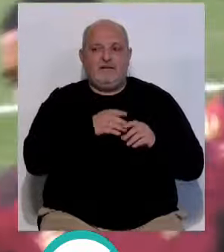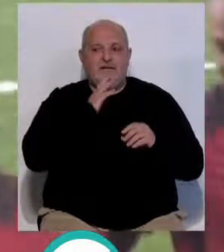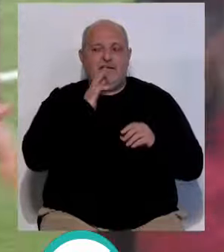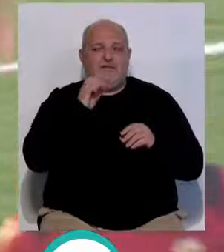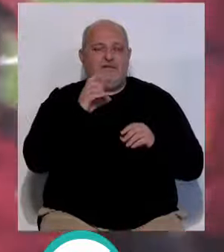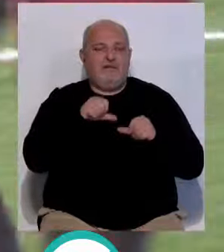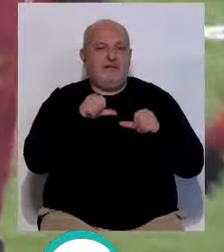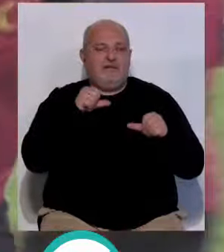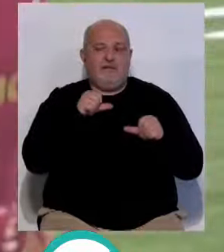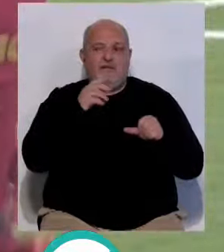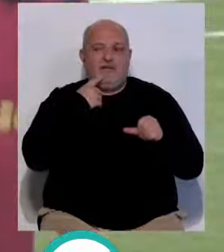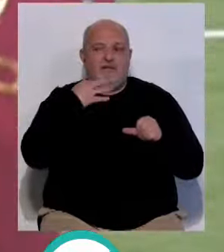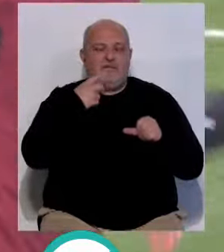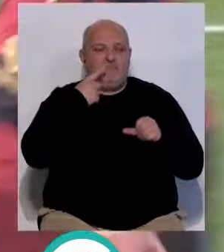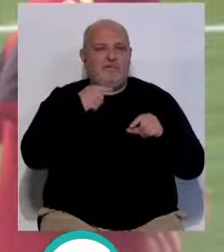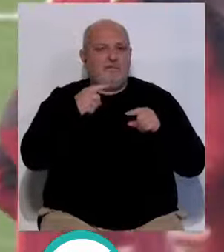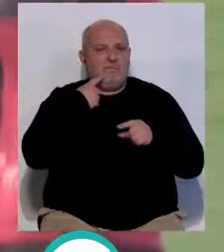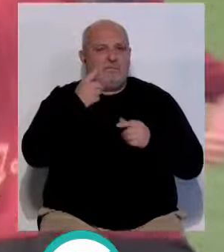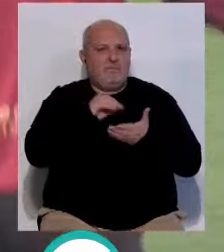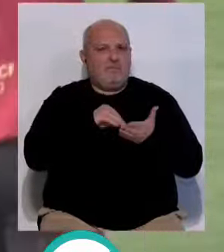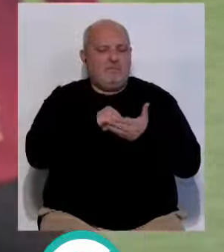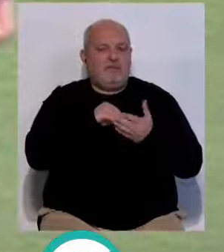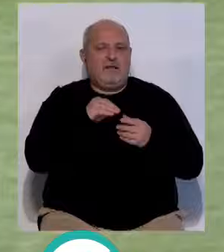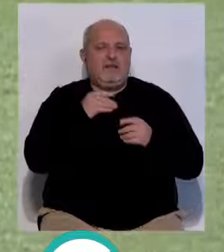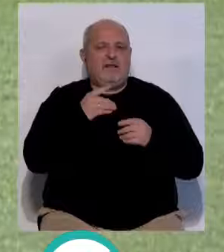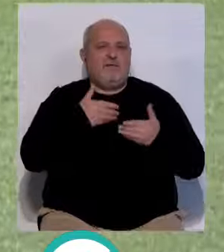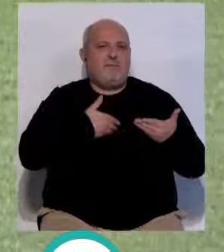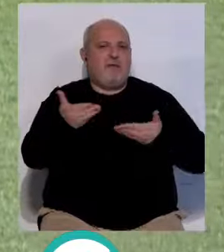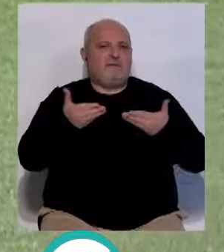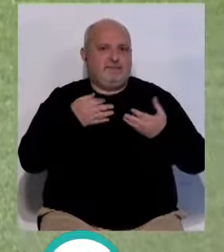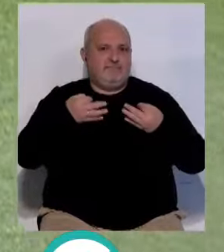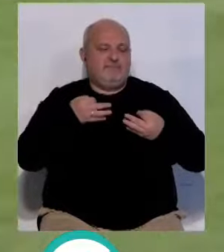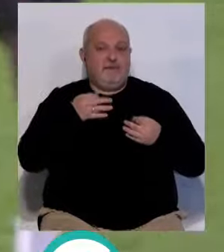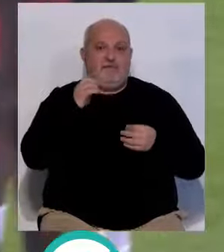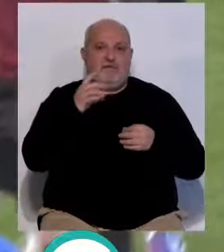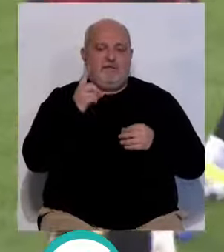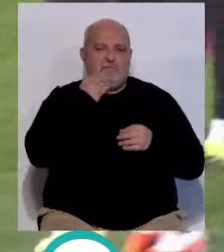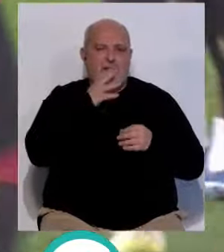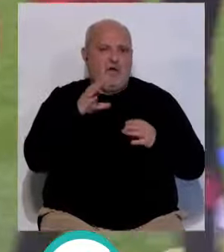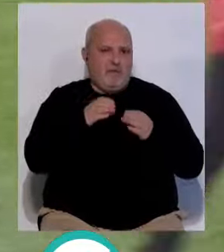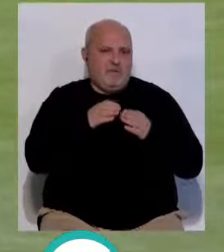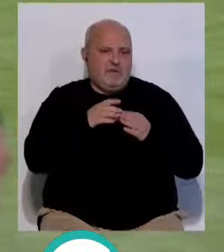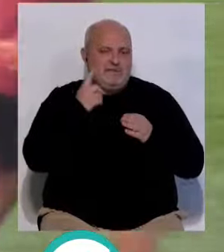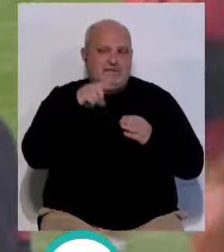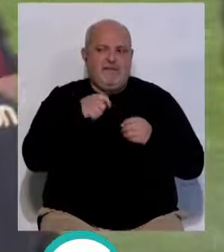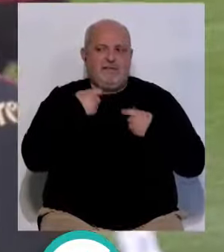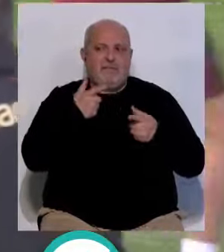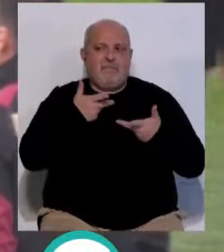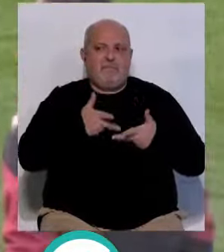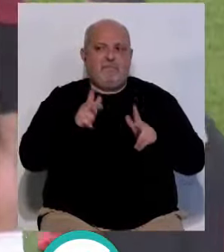Y es que no es una cosa que dice Sergio mucho en rua de prensa no el pase de seguridad Pues yo creo que Fede en eso es el mejor del equipo y es lo que realmente te permite después pero que